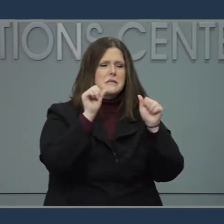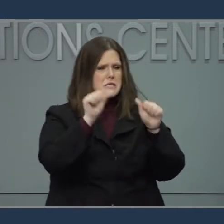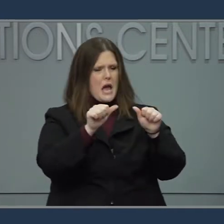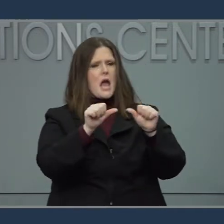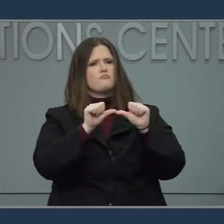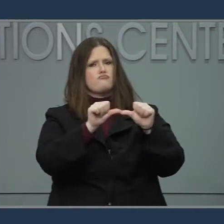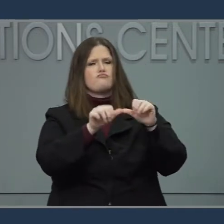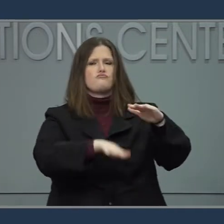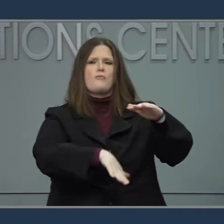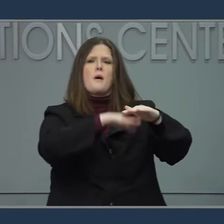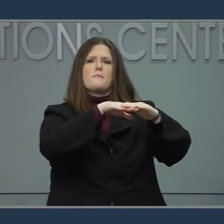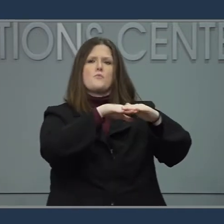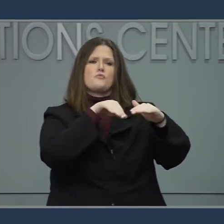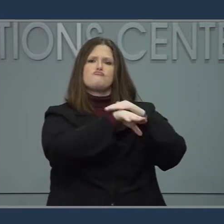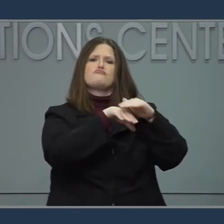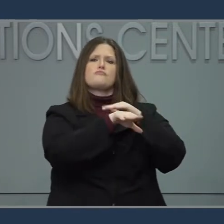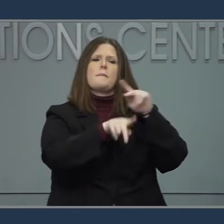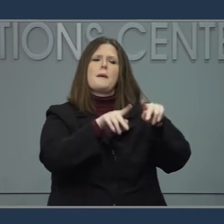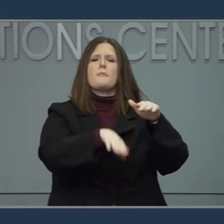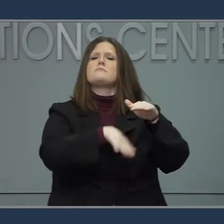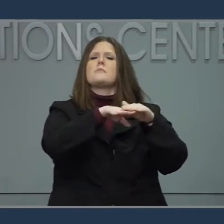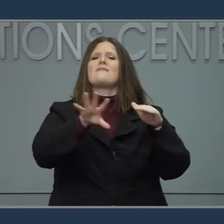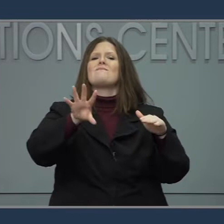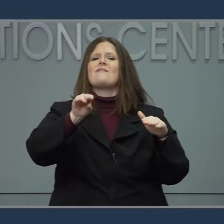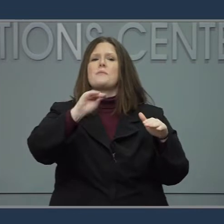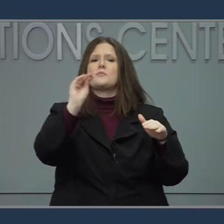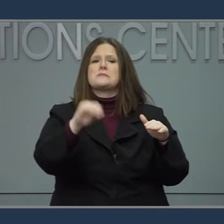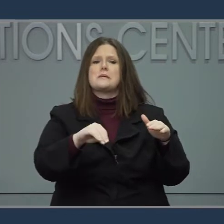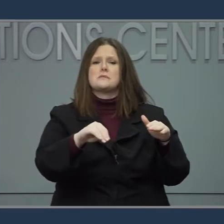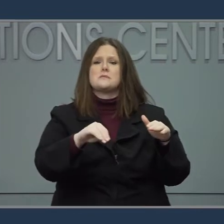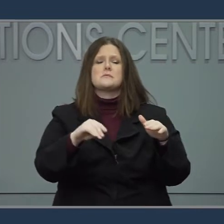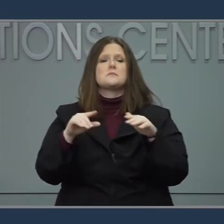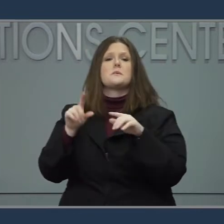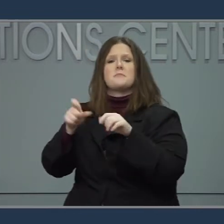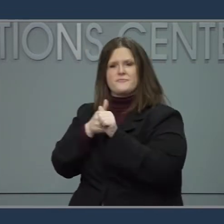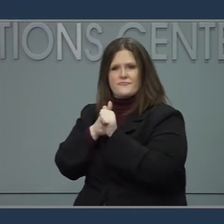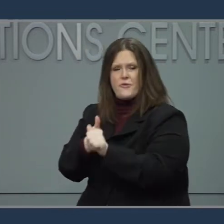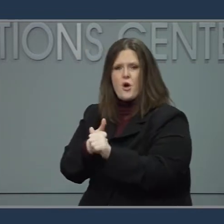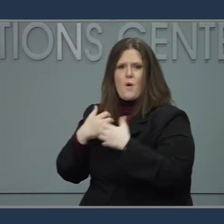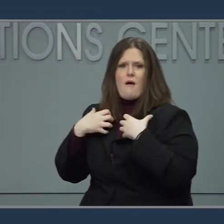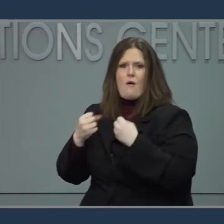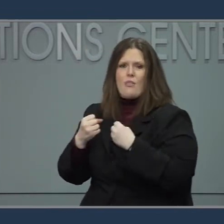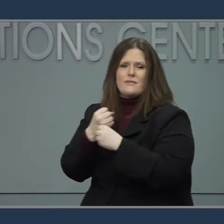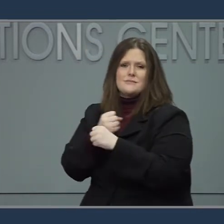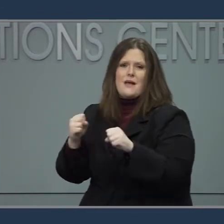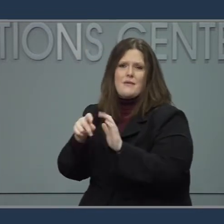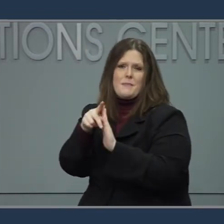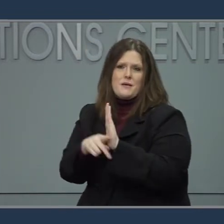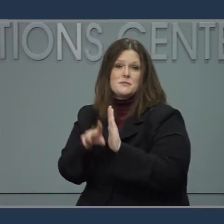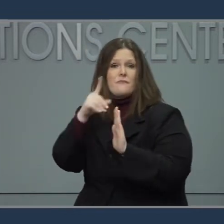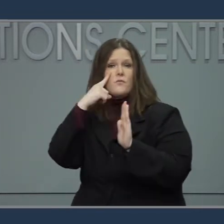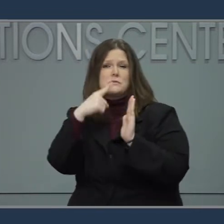al cincuenta por ciento. Mientras conservan los protocolos de salud y seguridad por ejemplo, los gimnasios